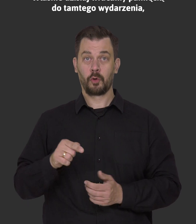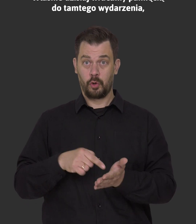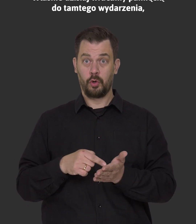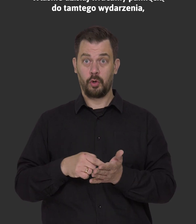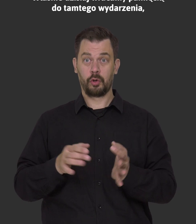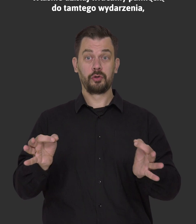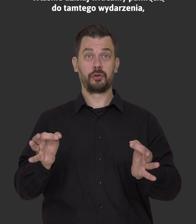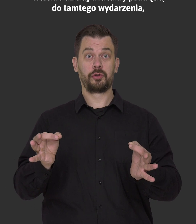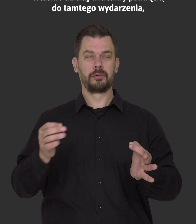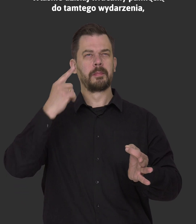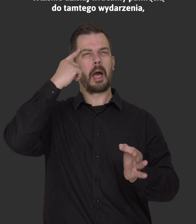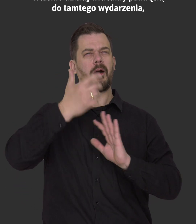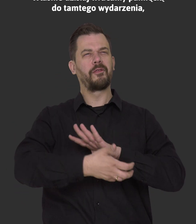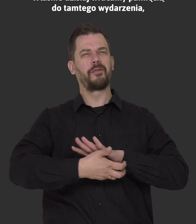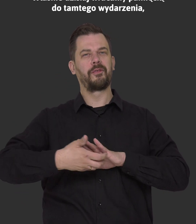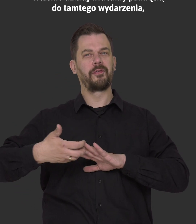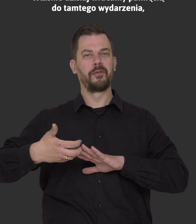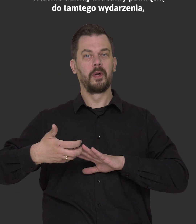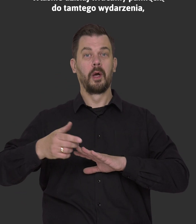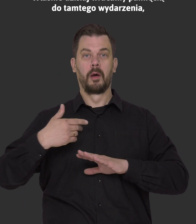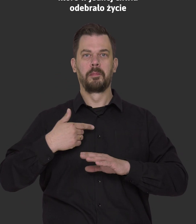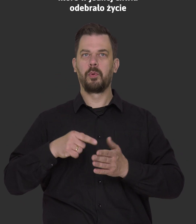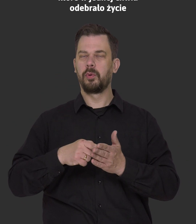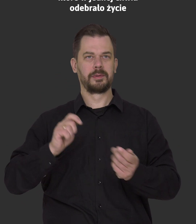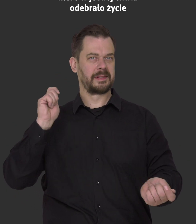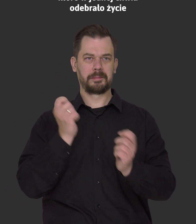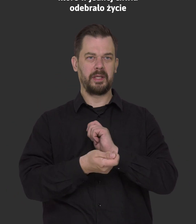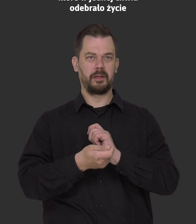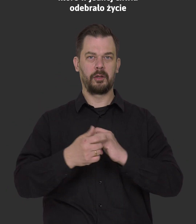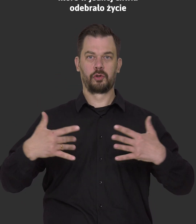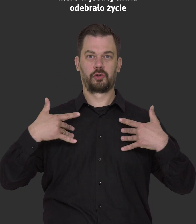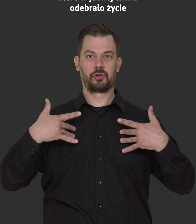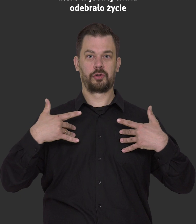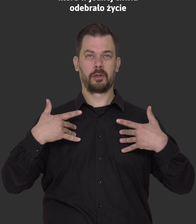Właśnie dzisiaj wracamy pamięcią do tamtego wydarzenia, które w jednej chwili odebrało życie